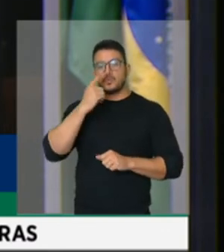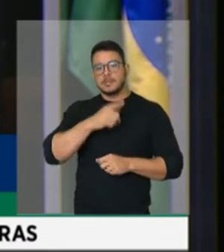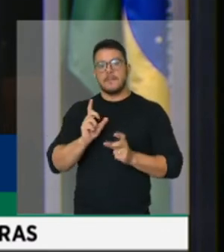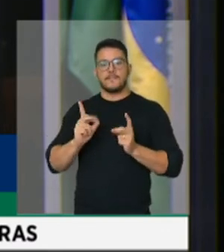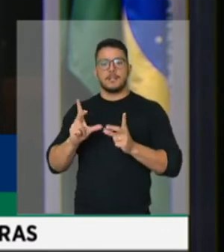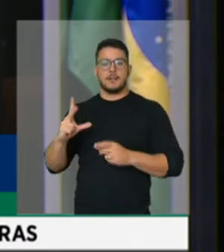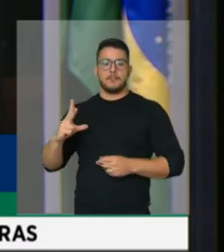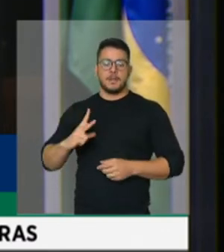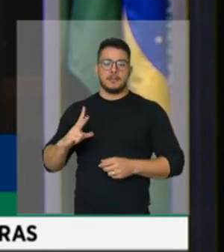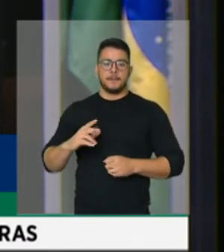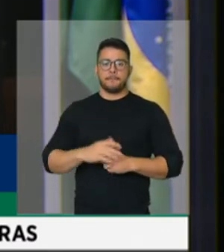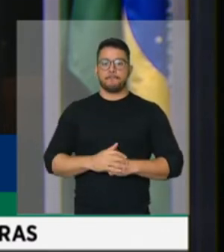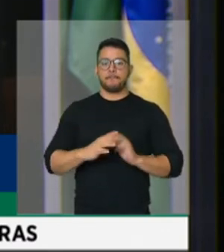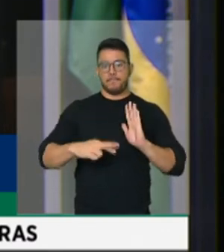CONTEXTO A RESOLUÇÃO 1297 APROVOU AS OPERAÇÕES DE